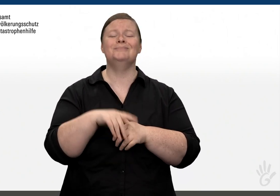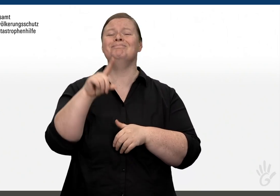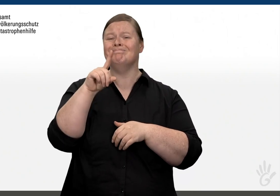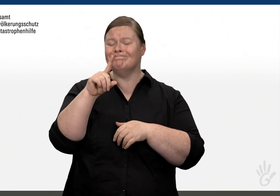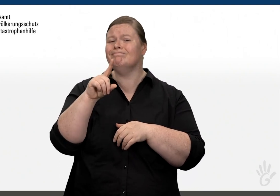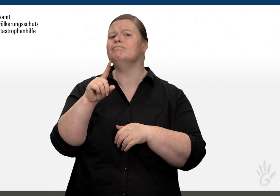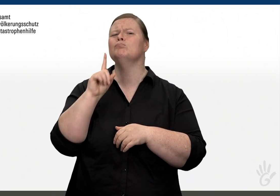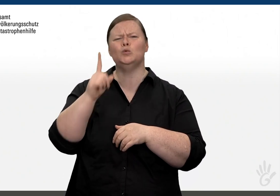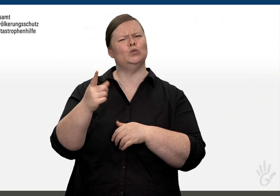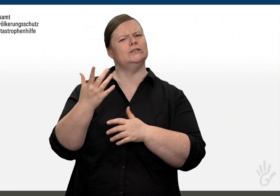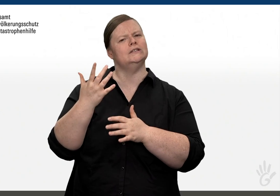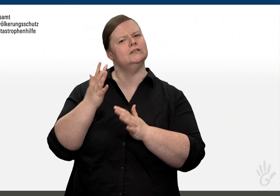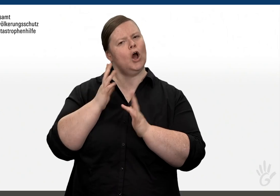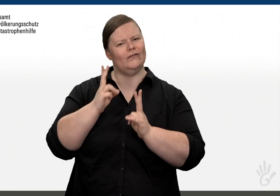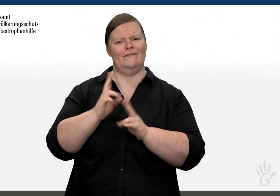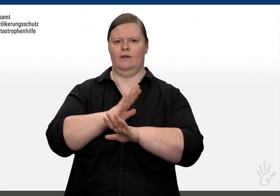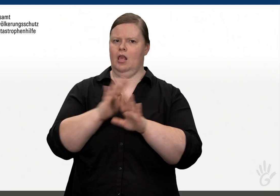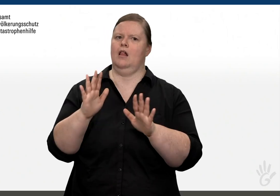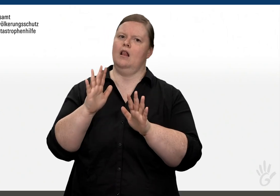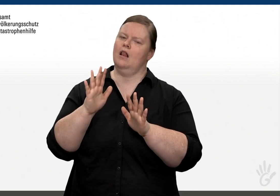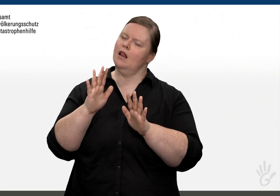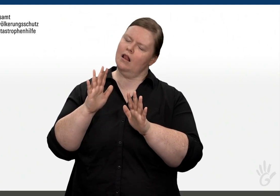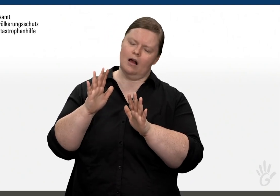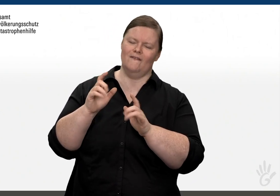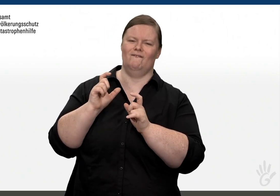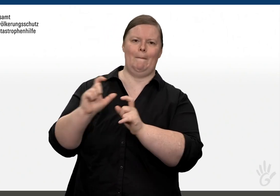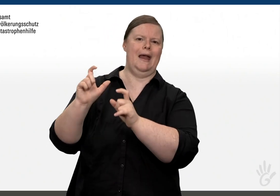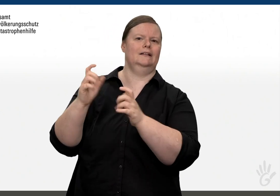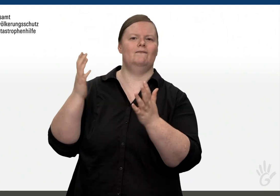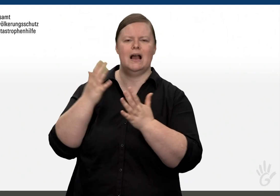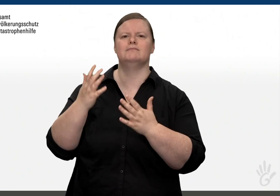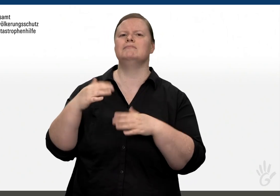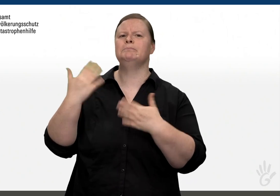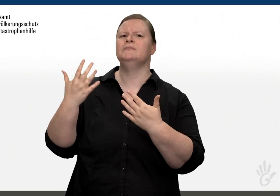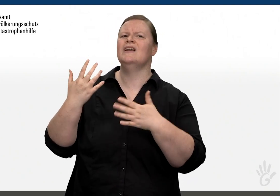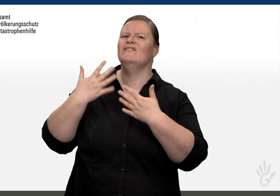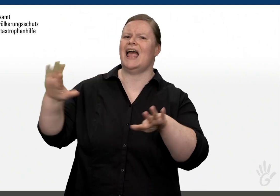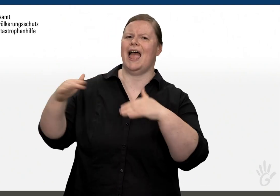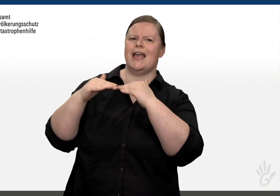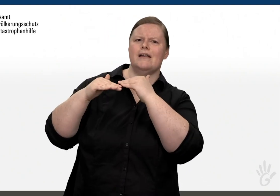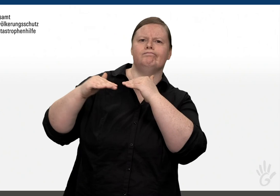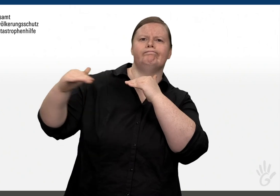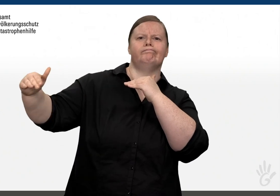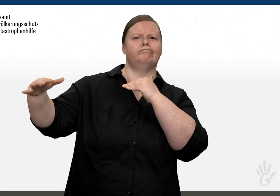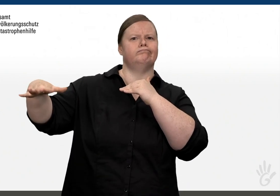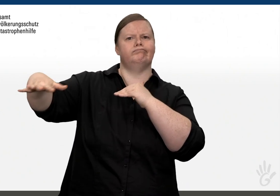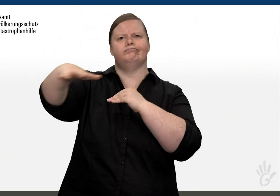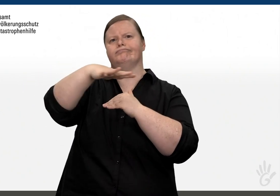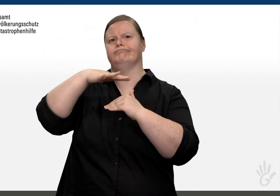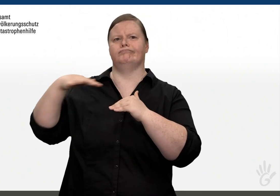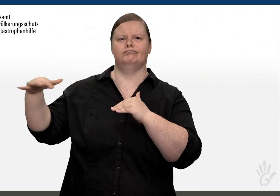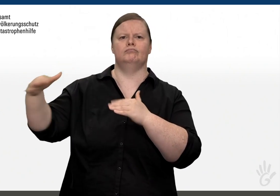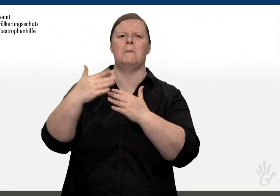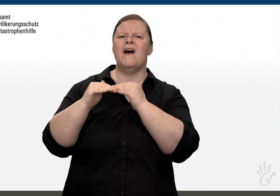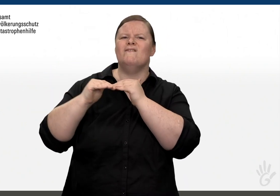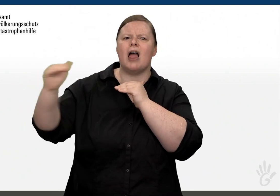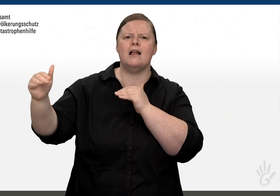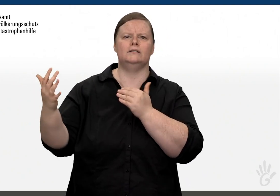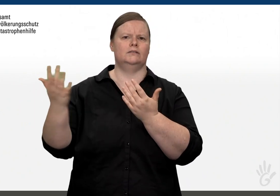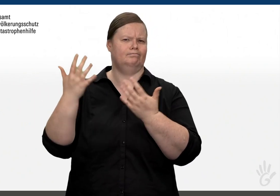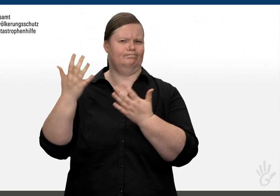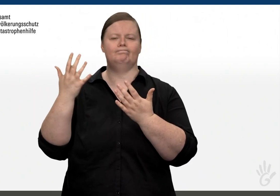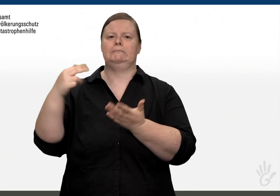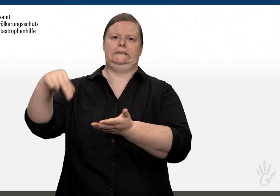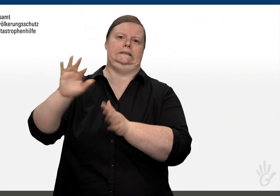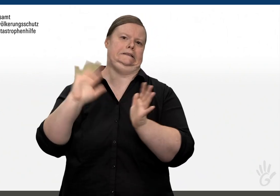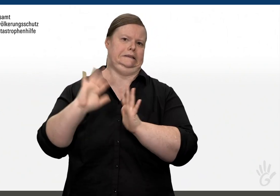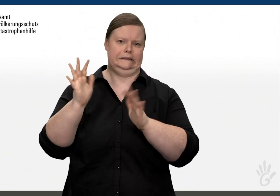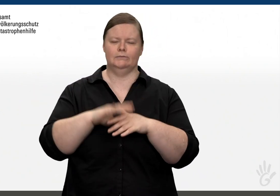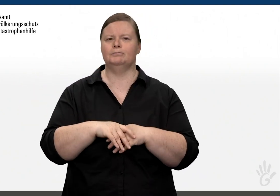und unbedingt von freien Flächen wie Feldern fernbleiben!